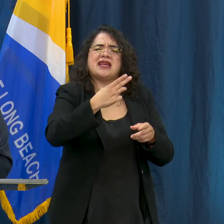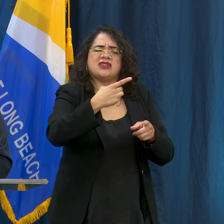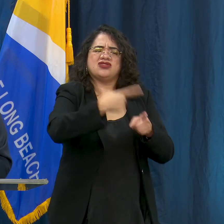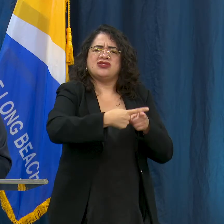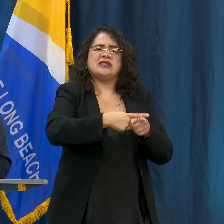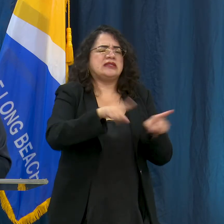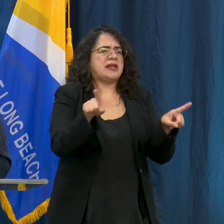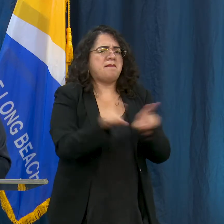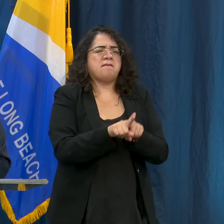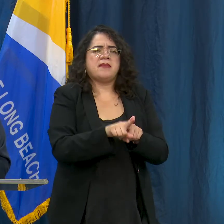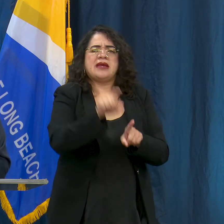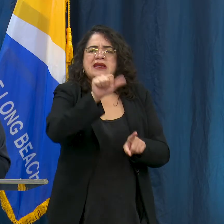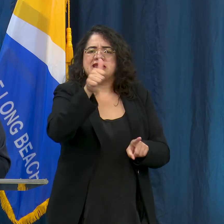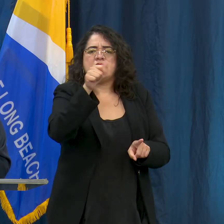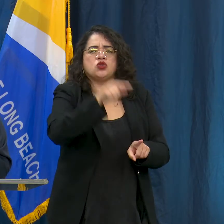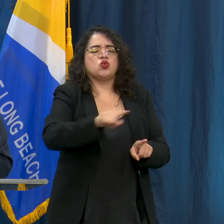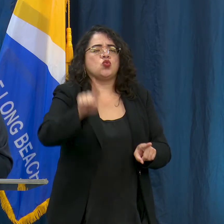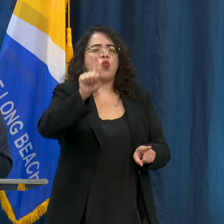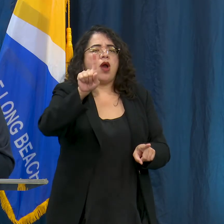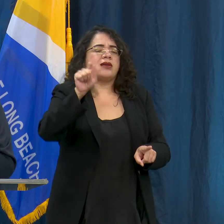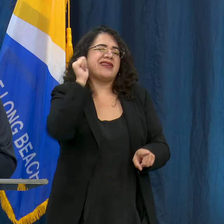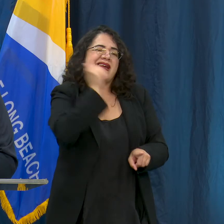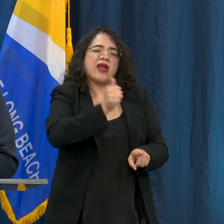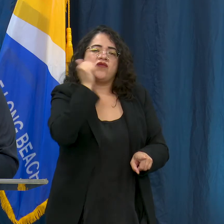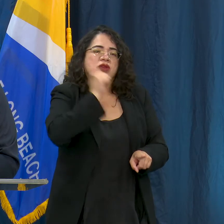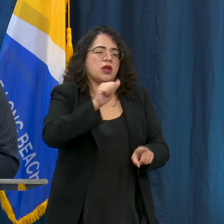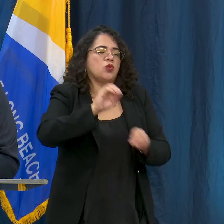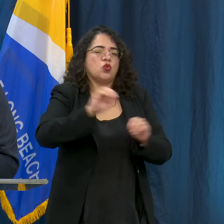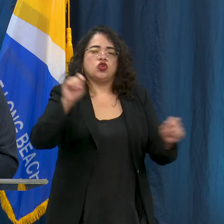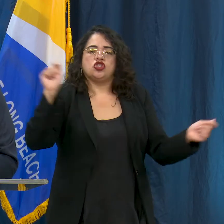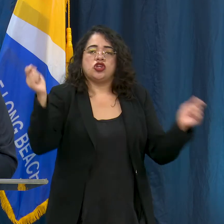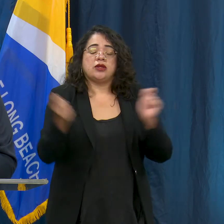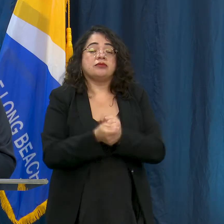valle de da una todos los días las pruebas móviles continue an estando